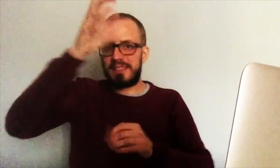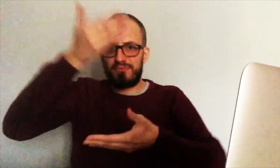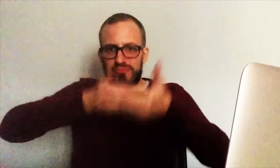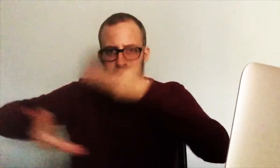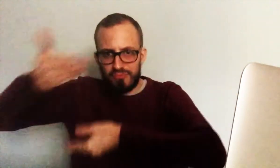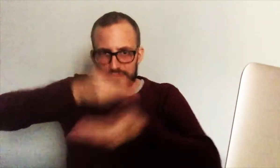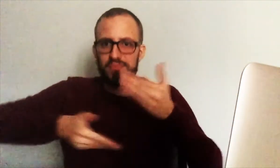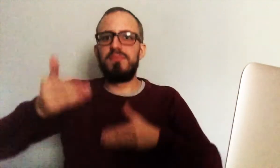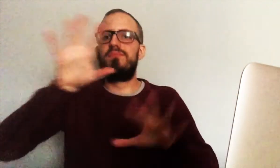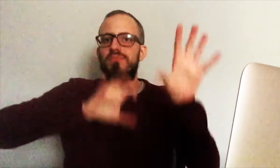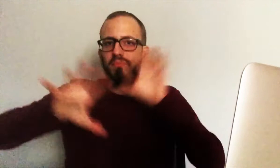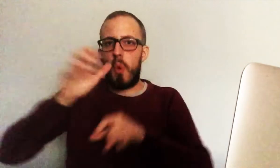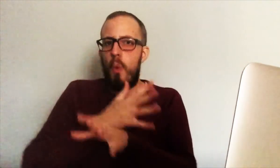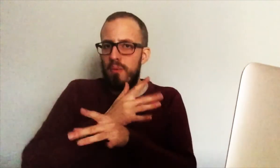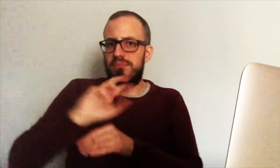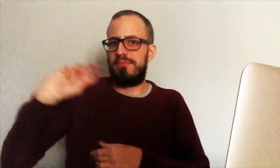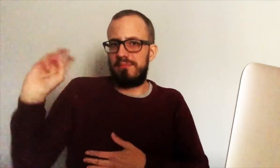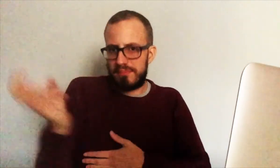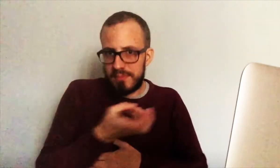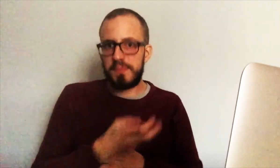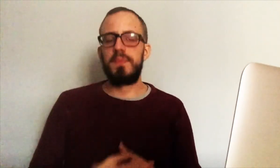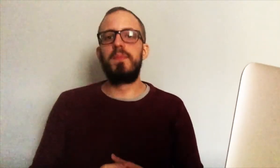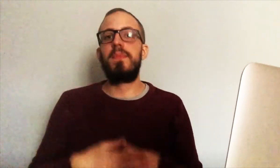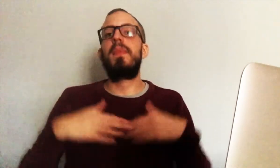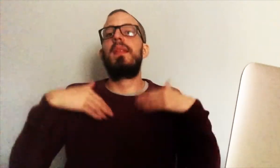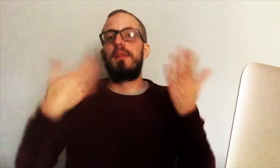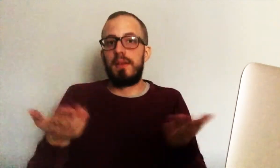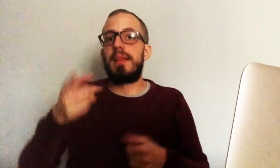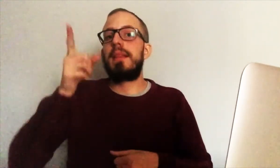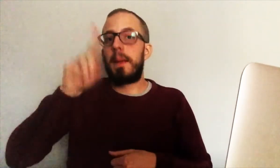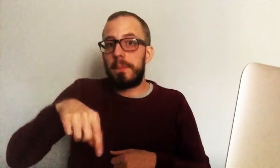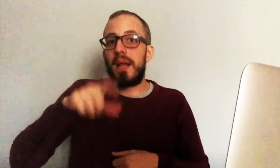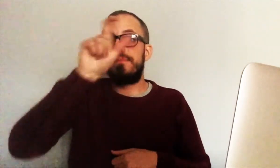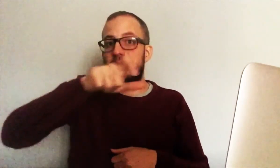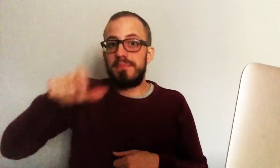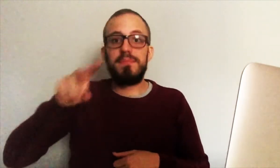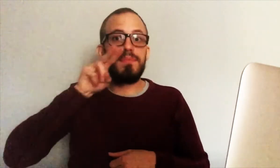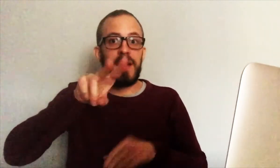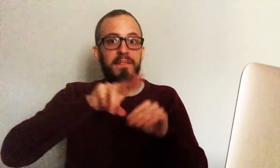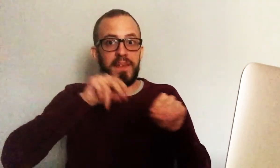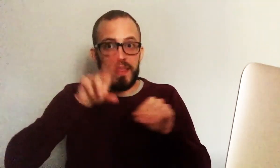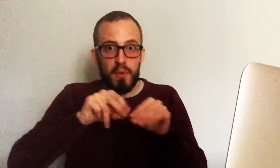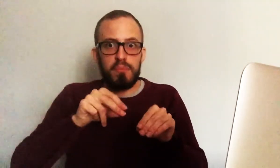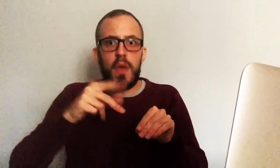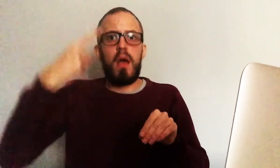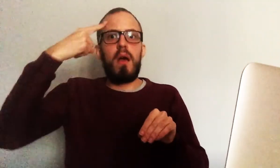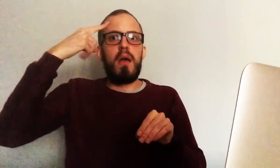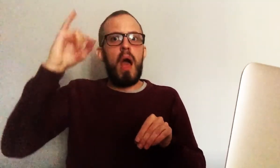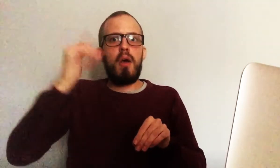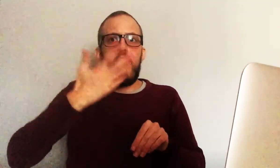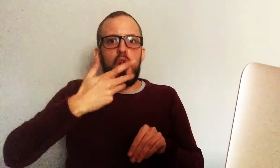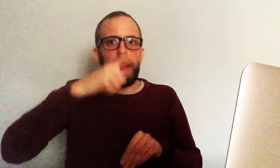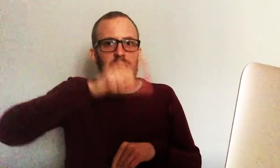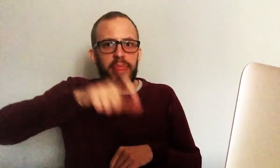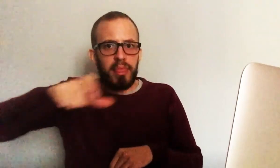aprender cosas nuevas, juegos, etc. Las personas que vean este vídeo y conozcan a